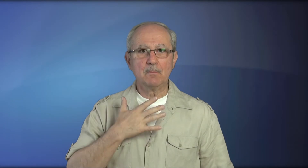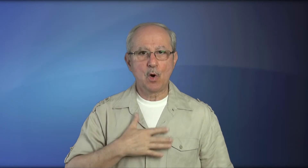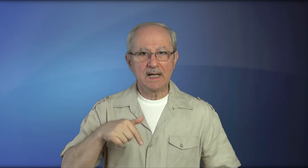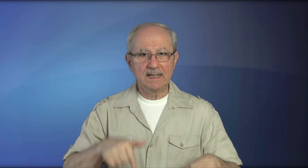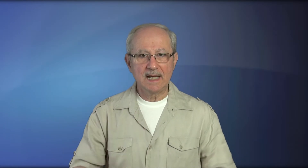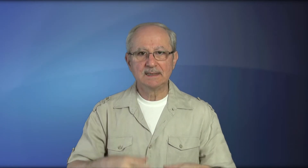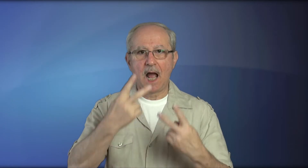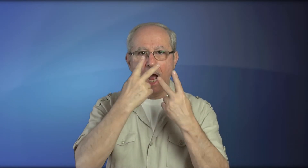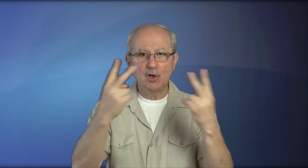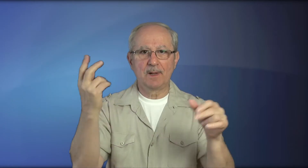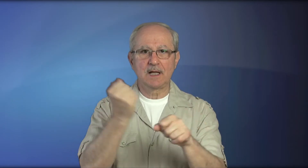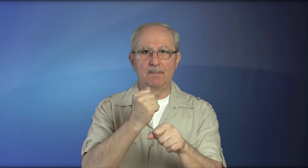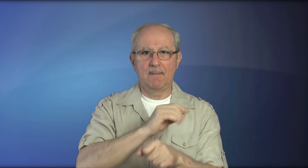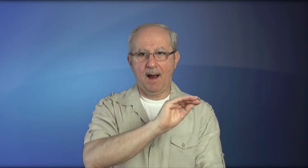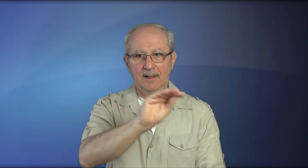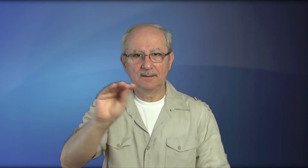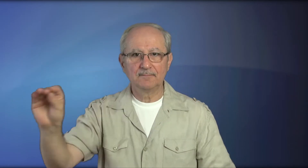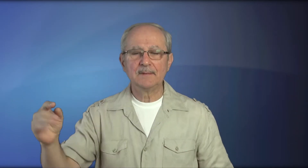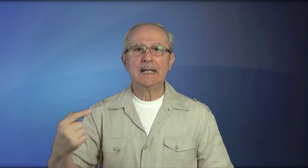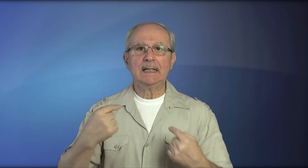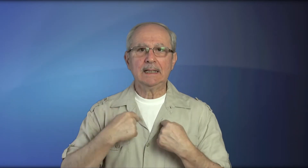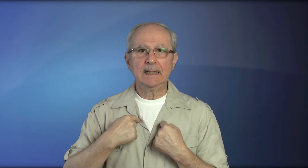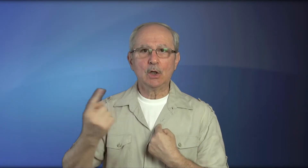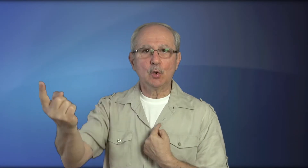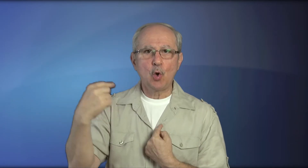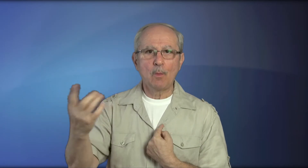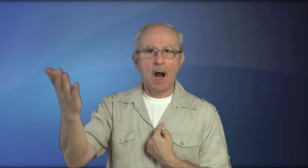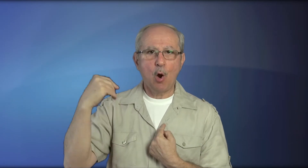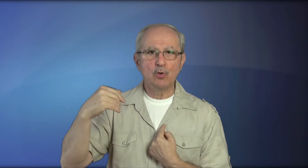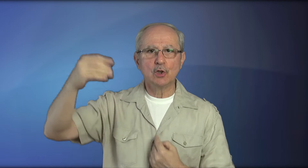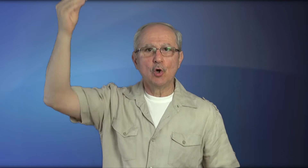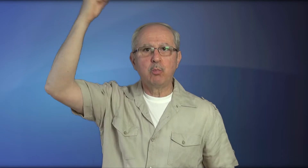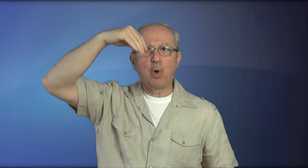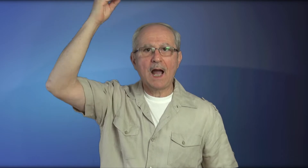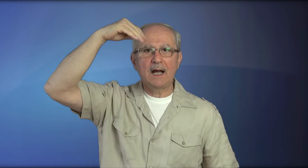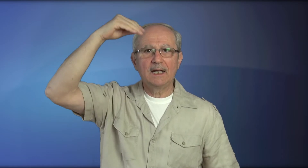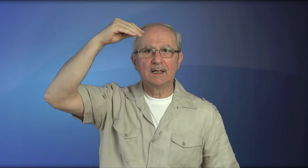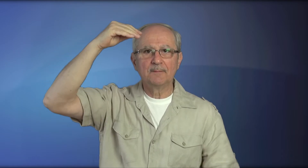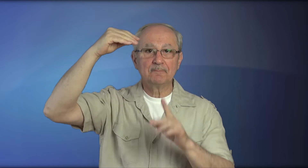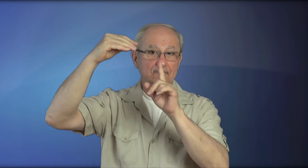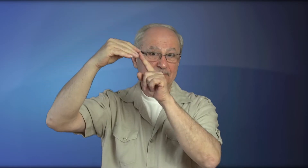Ich möchte Sie darauf aufmerksam machen. Ich bin von Bulgarien. Sie wissen nicht, diese Geste nach Bulgarien.